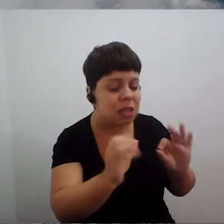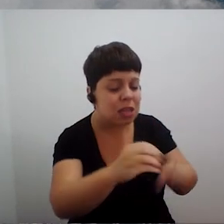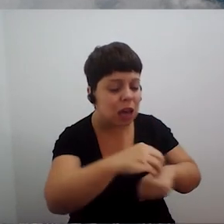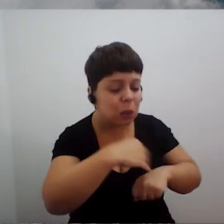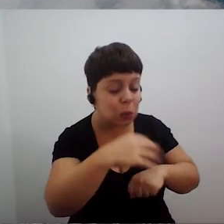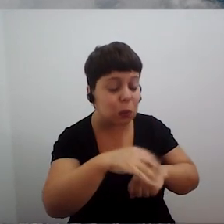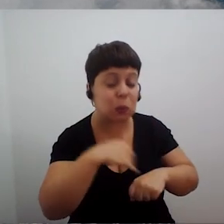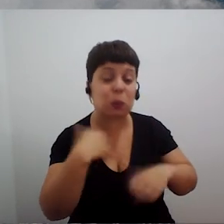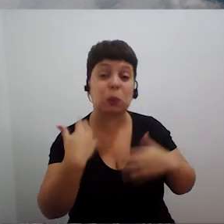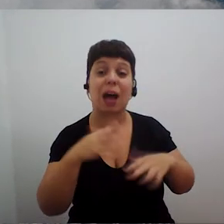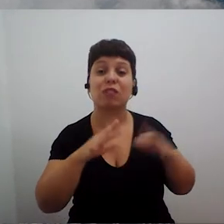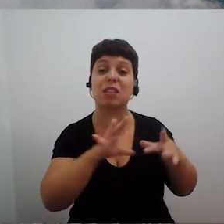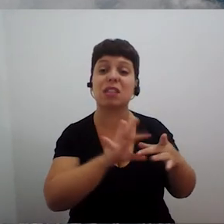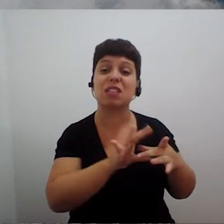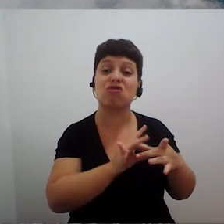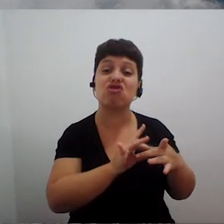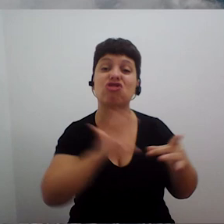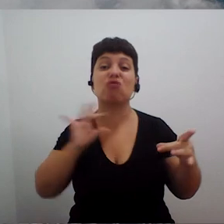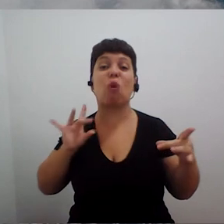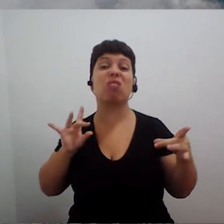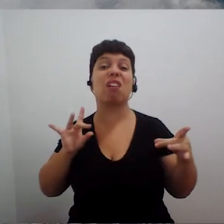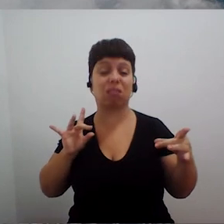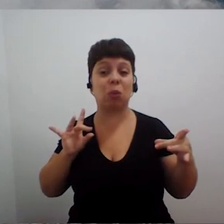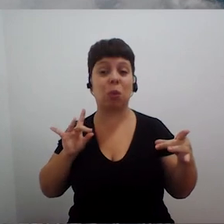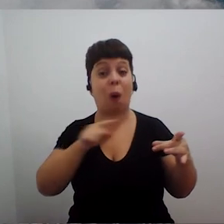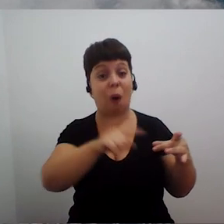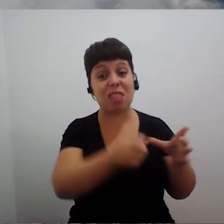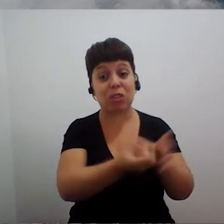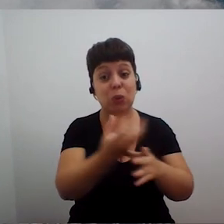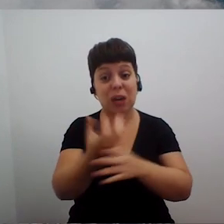hoje em dia a gente se desconectou muitas vezes da natureza que a criação né